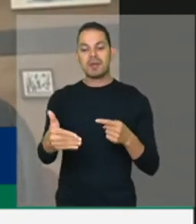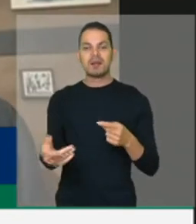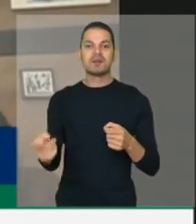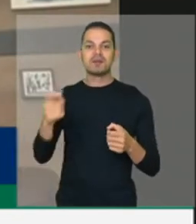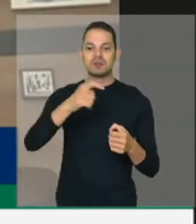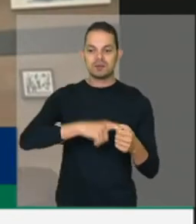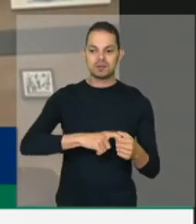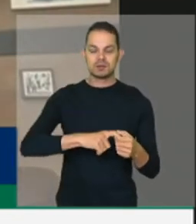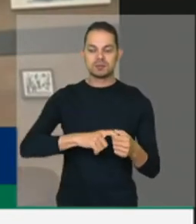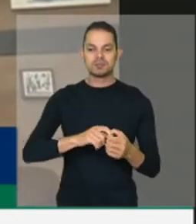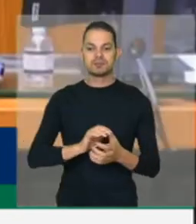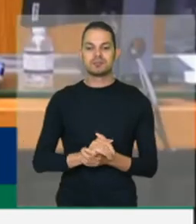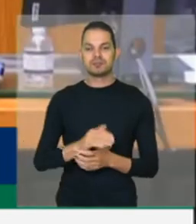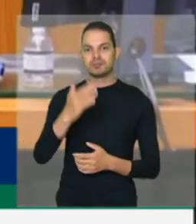ÁUDIO] -- [PRESIDENTE]: OBRIGADO